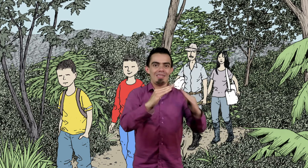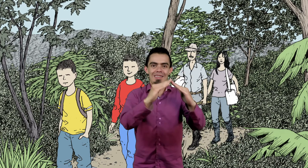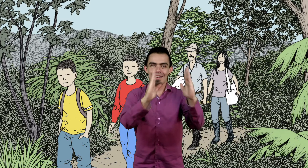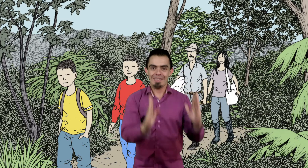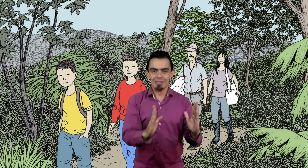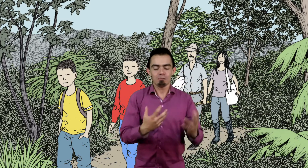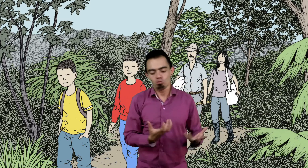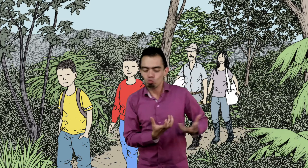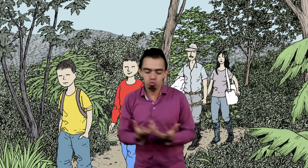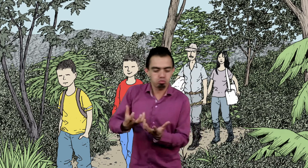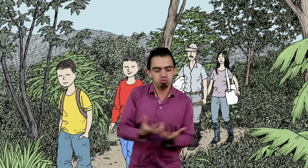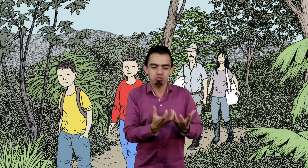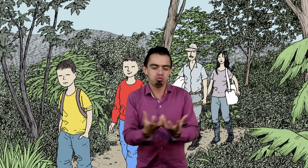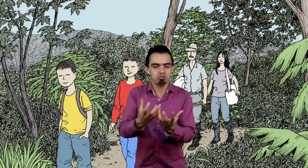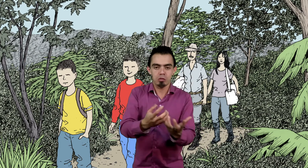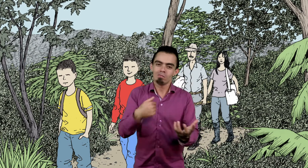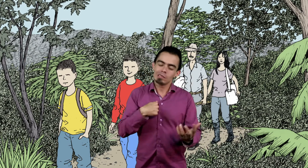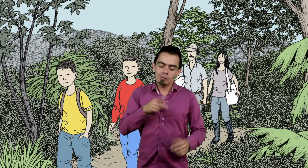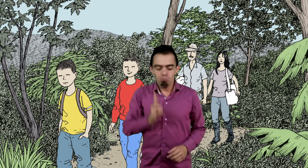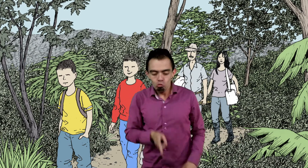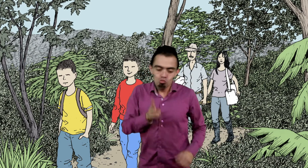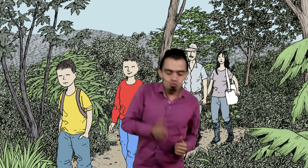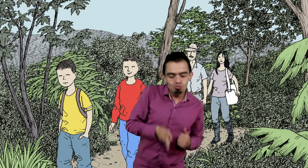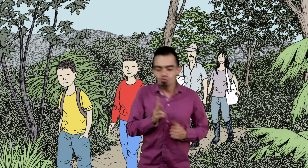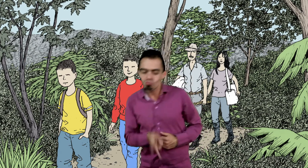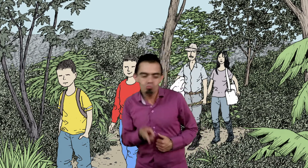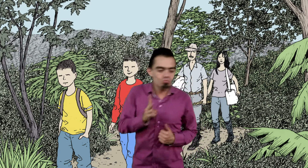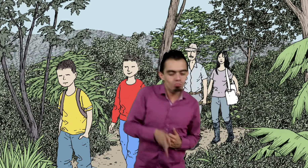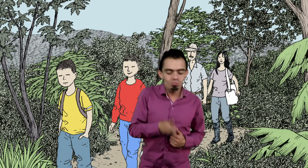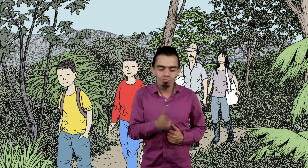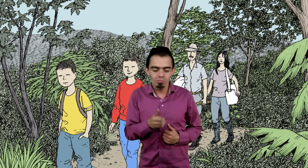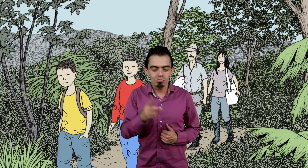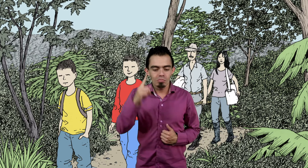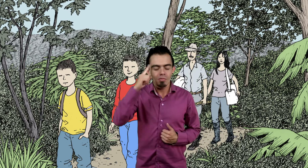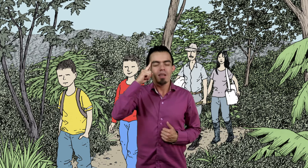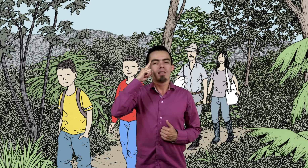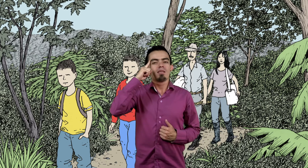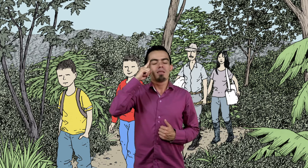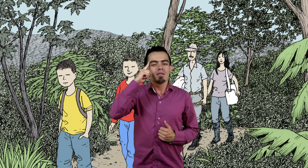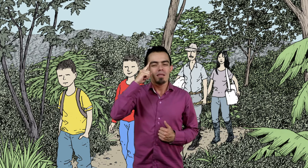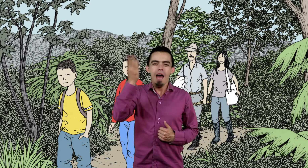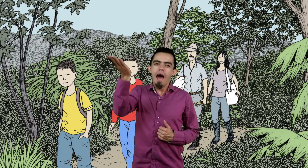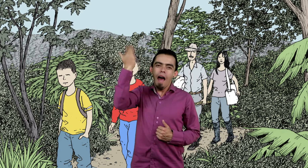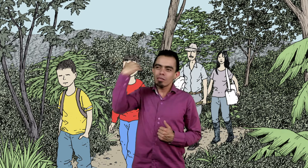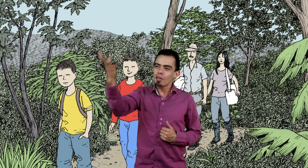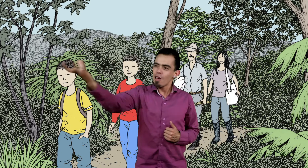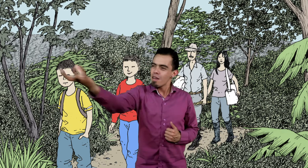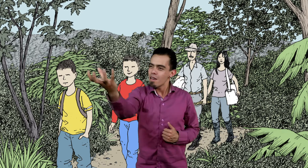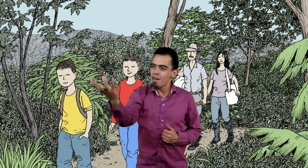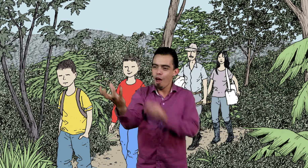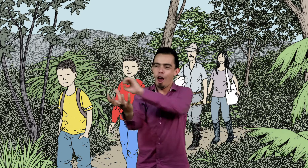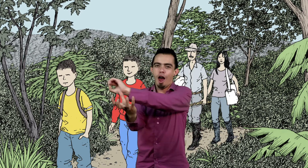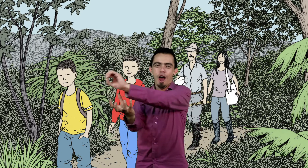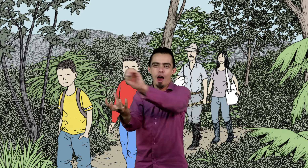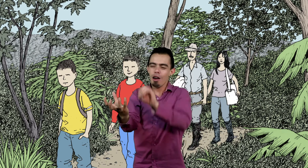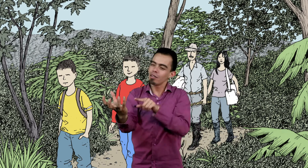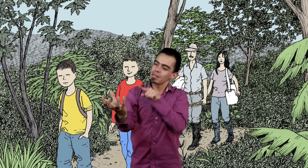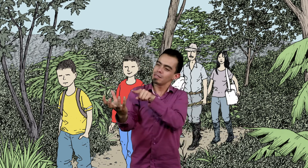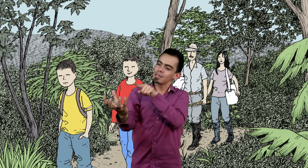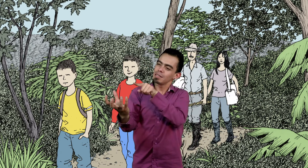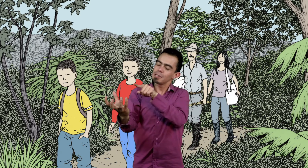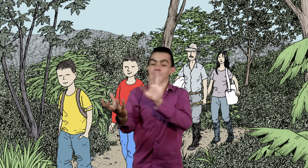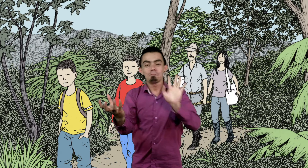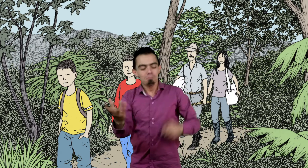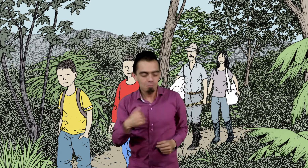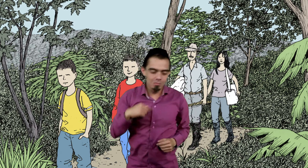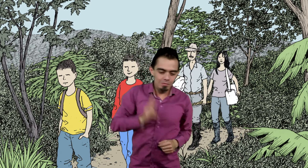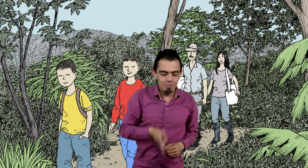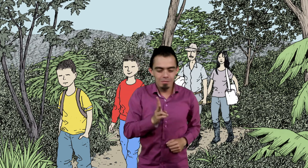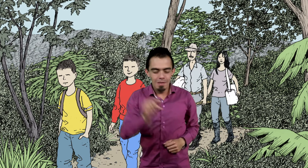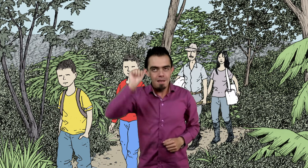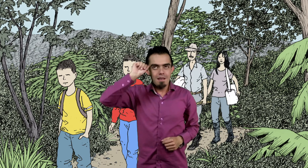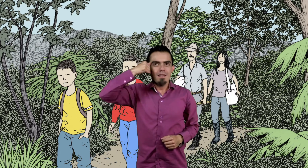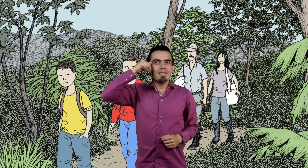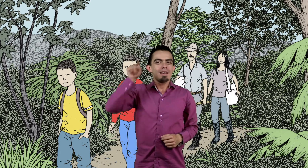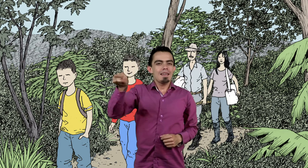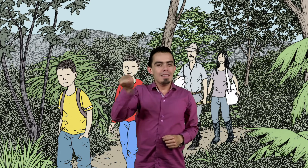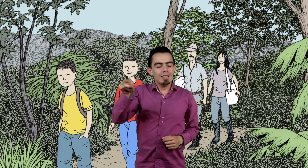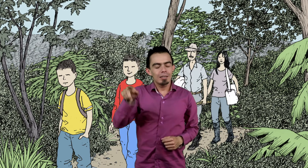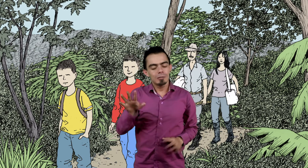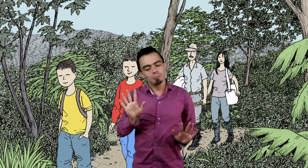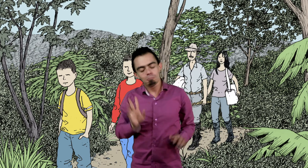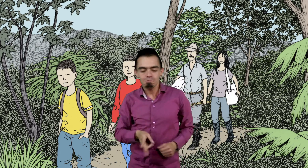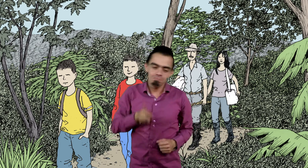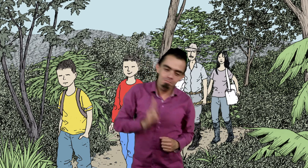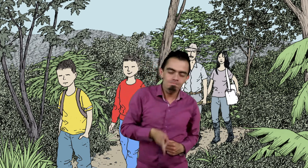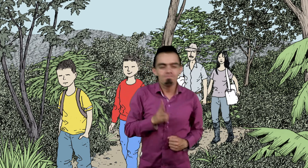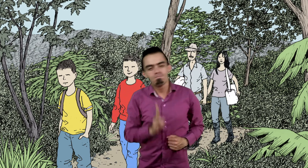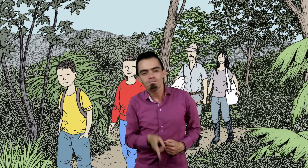Cuando iniciamos el regreso hacia la casa, recordé al grupo de “los muchachos”.